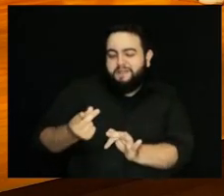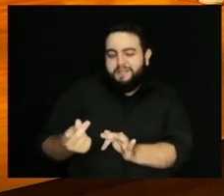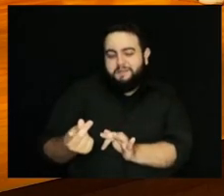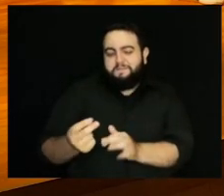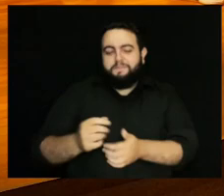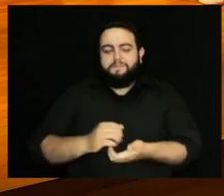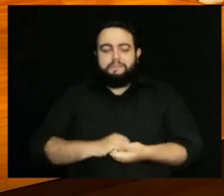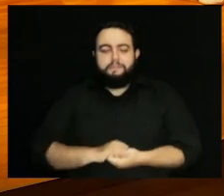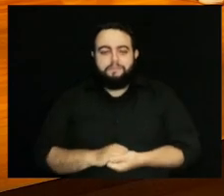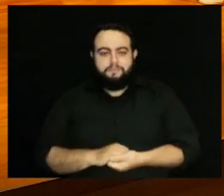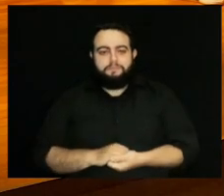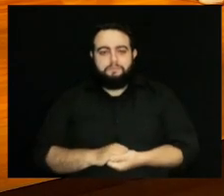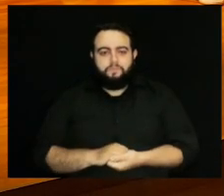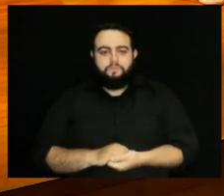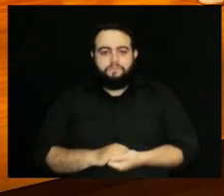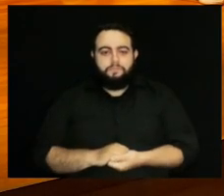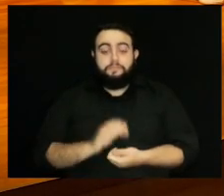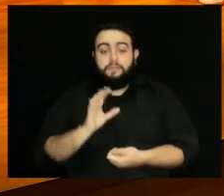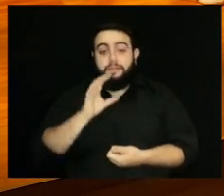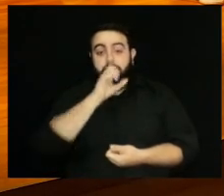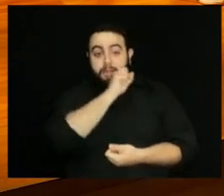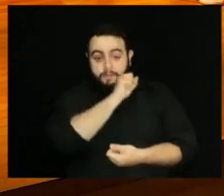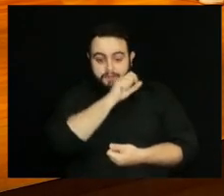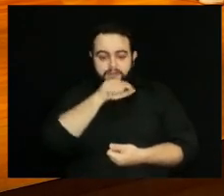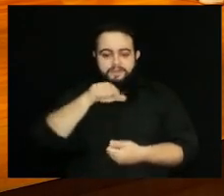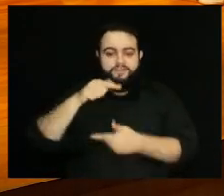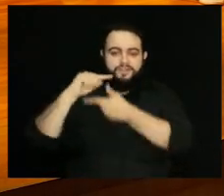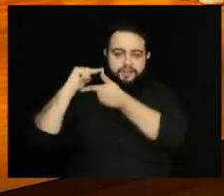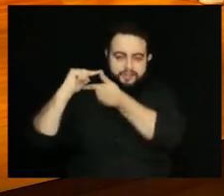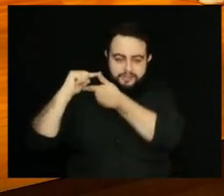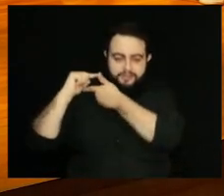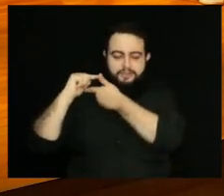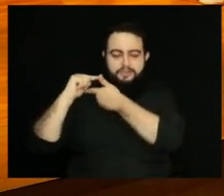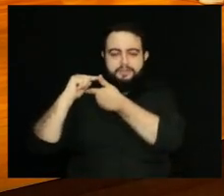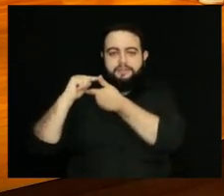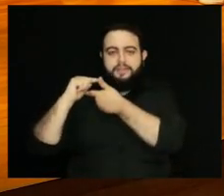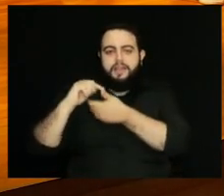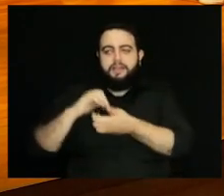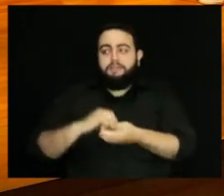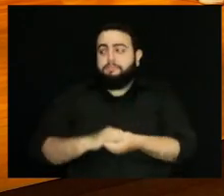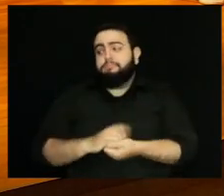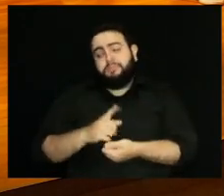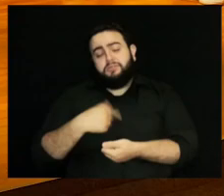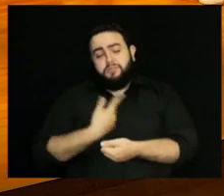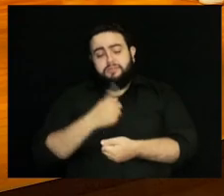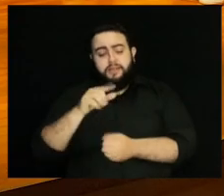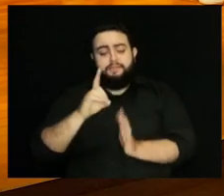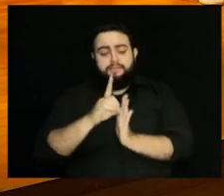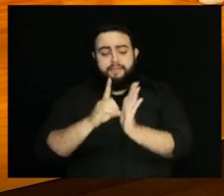Bom, vamos chegar rapidamente então nessa geração. Nós estamos na década de 70, mas vamos chegar. Eu